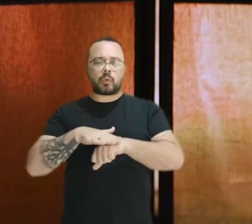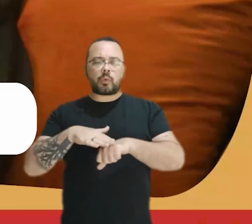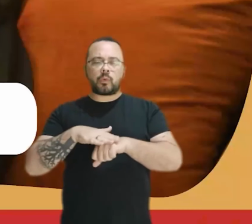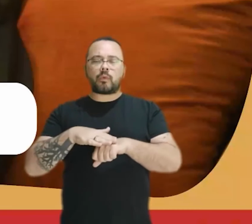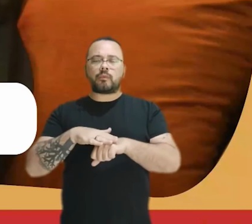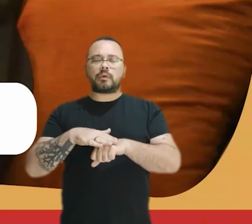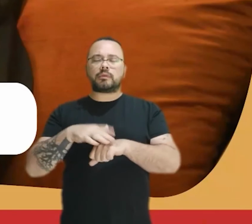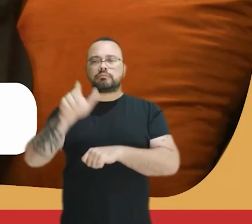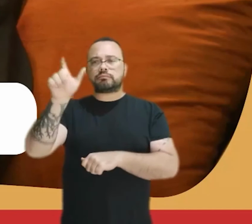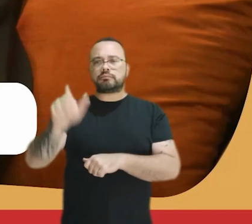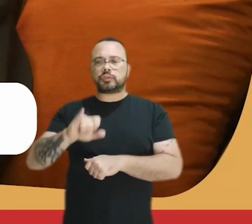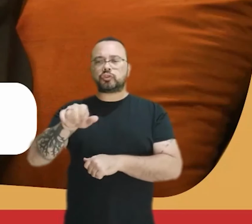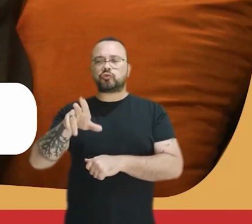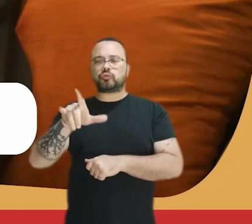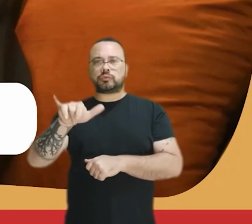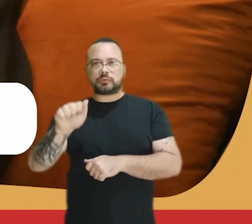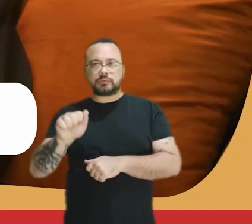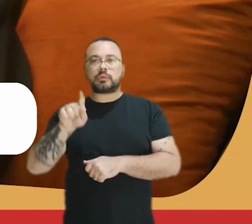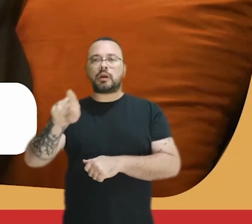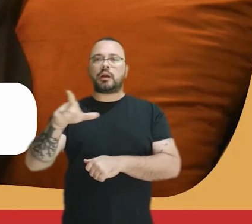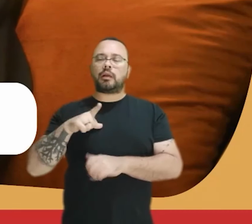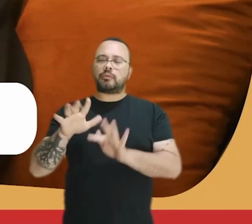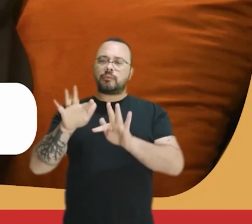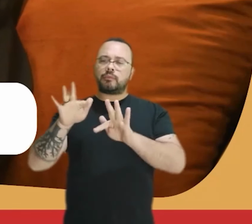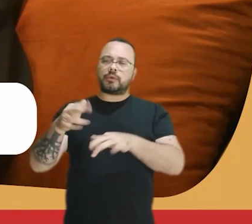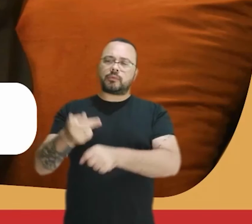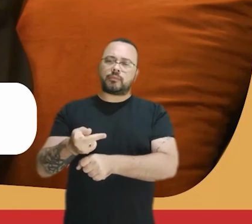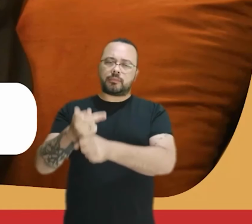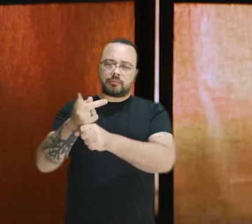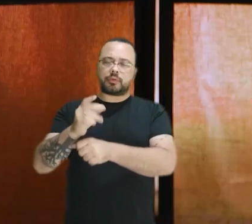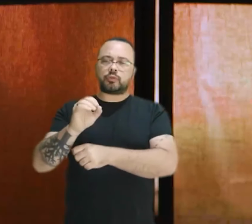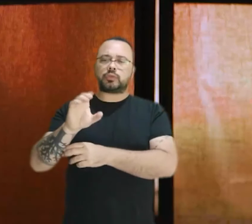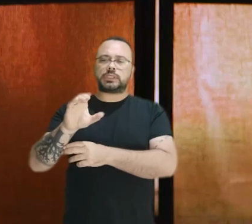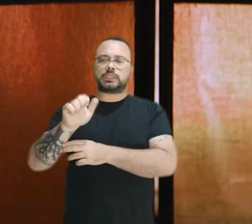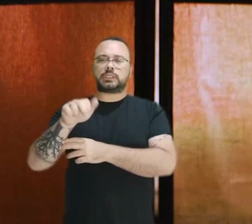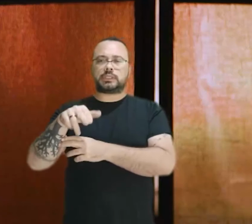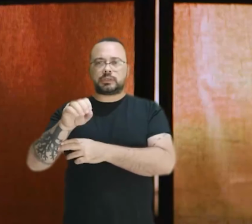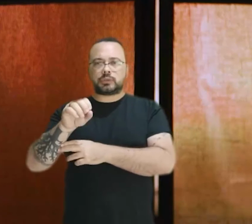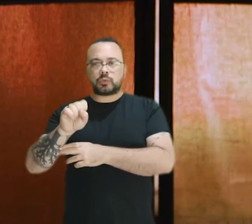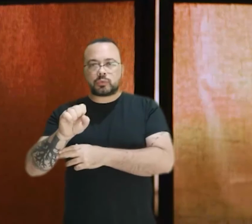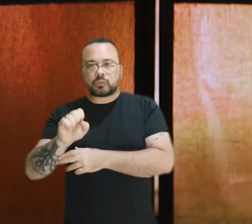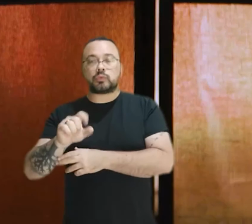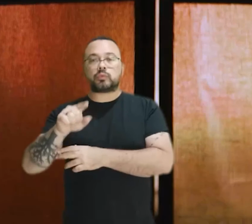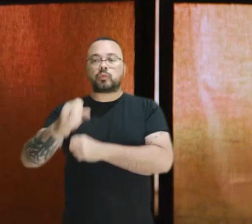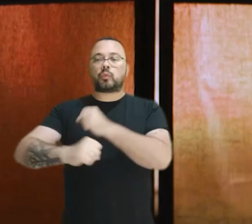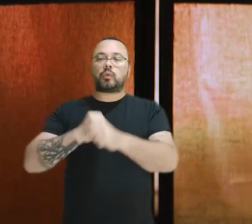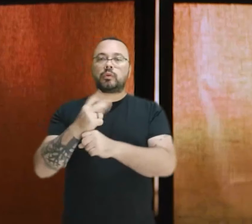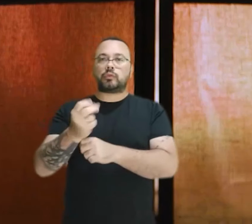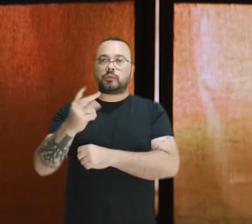que é uma das finalistas do prêmio "Oceanos", de 2020, com o seu livro, "As durações da casa",